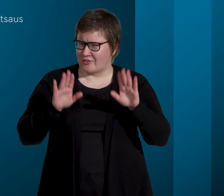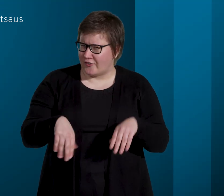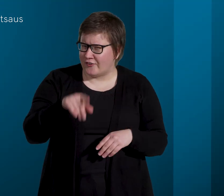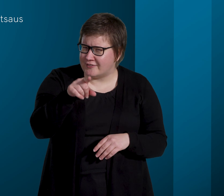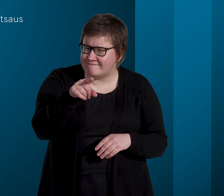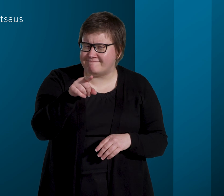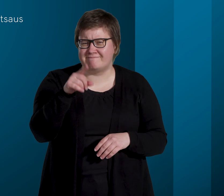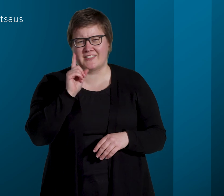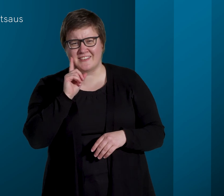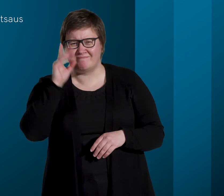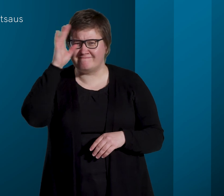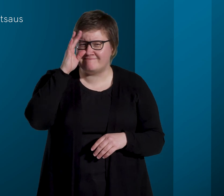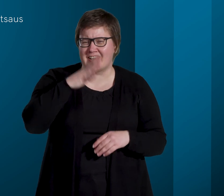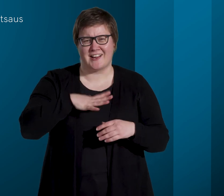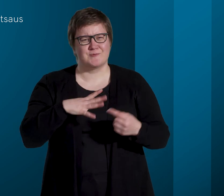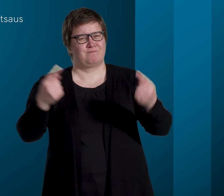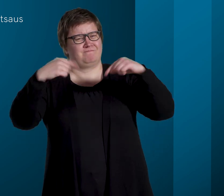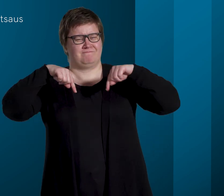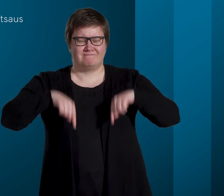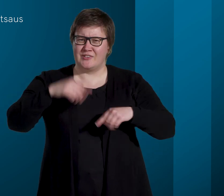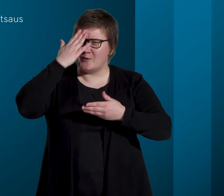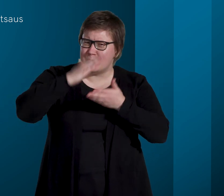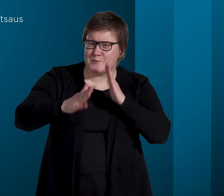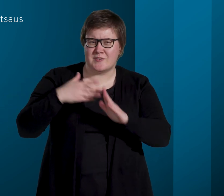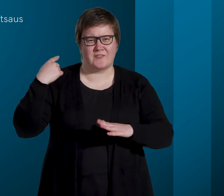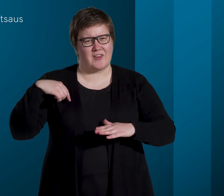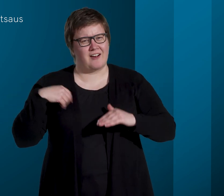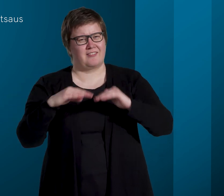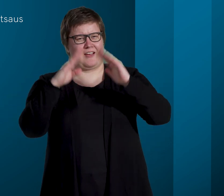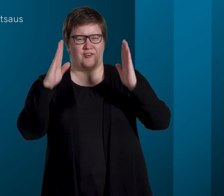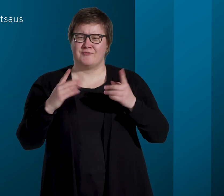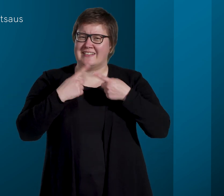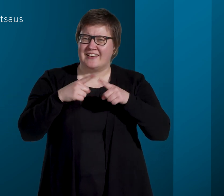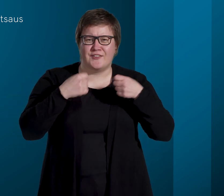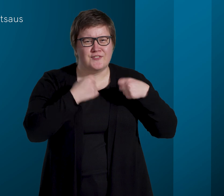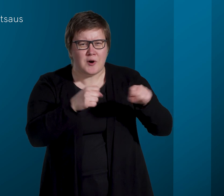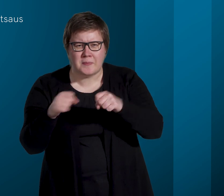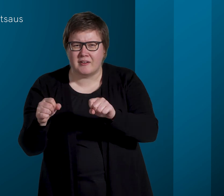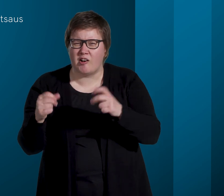Oletko aina halunnut tutustua Valkean talon toimintaan, -